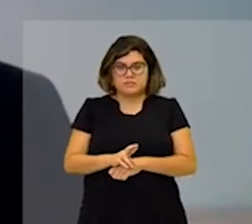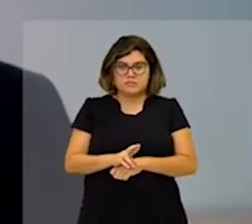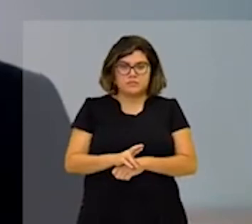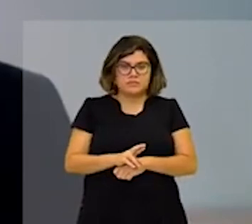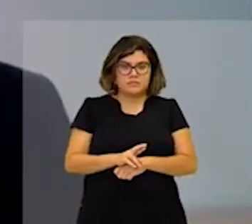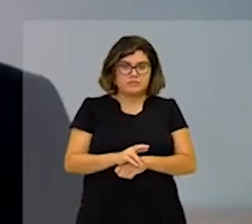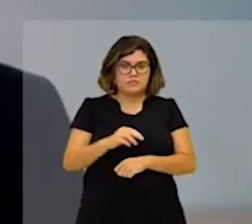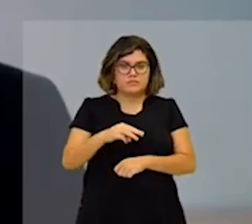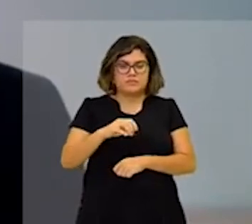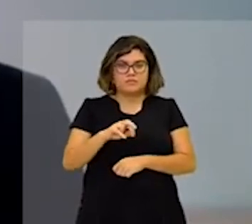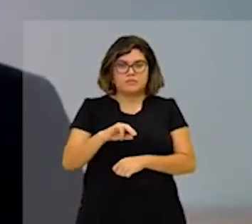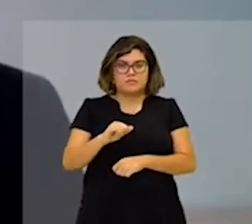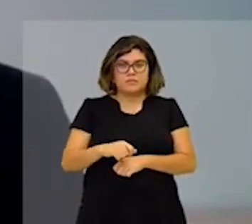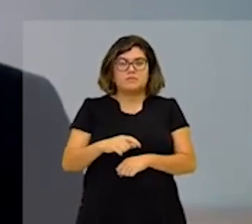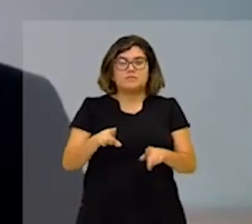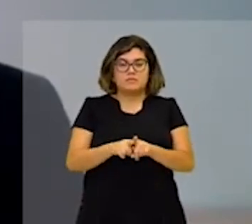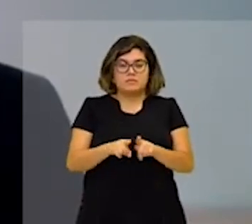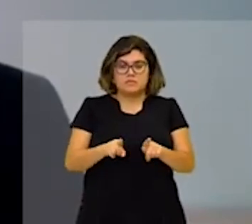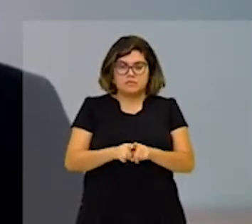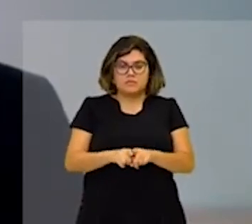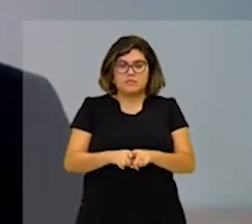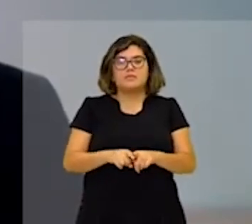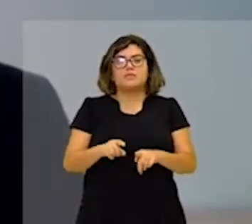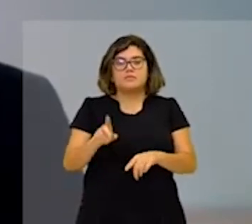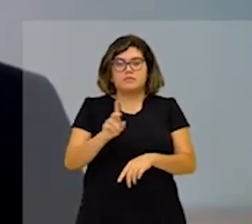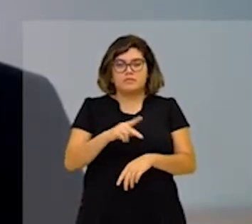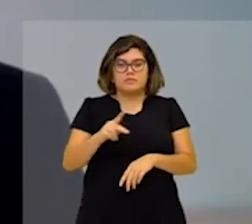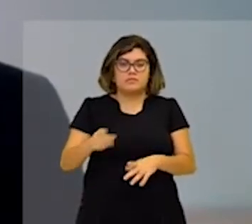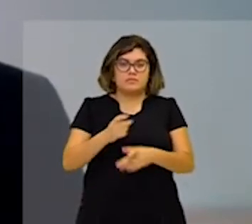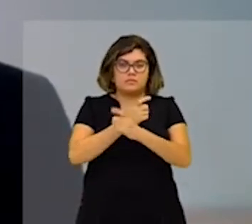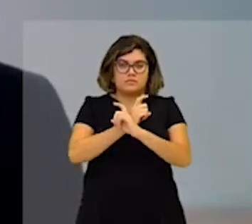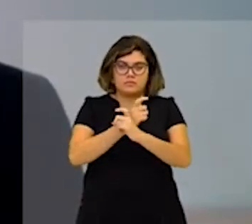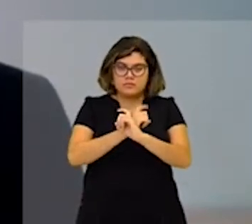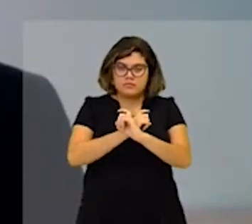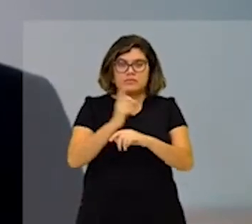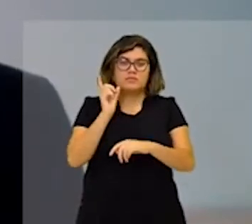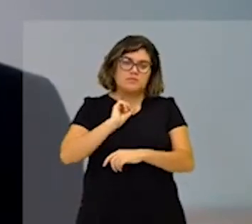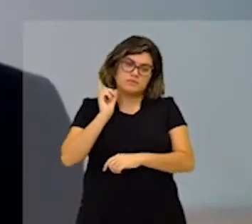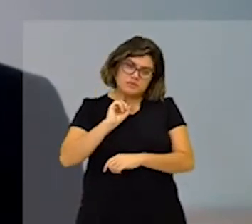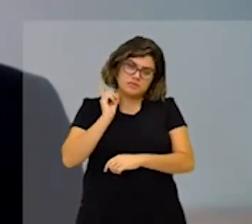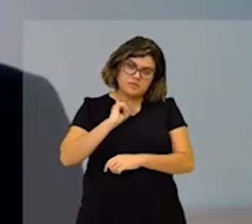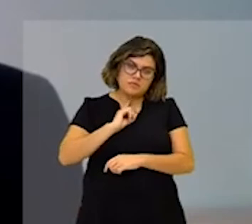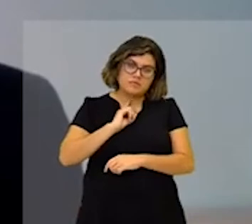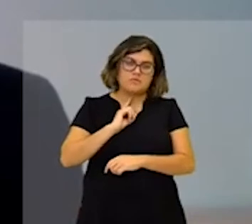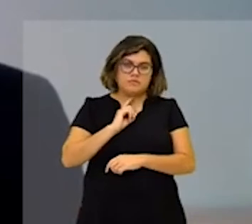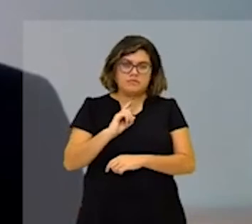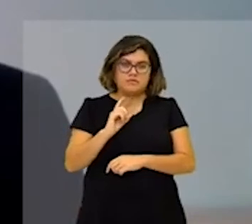de Minas Gerais membro da Academia Brasileira de Direito Eleitoral e político e conselheira